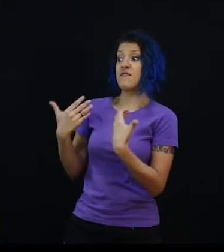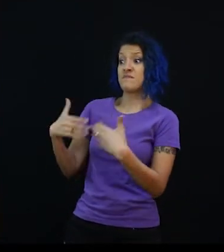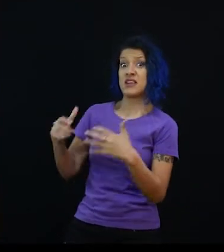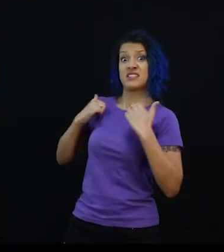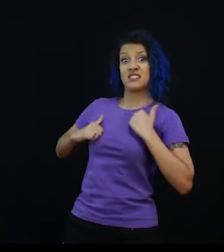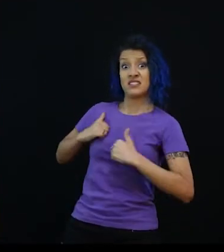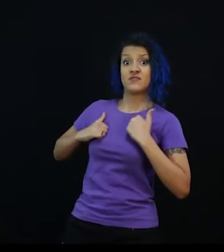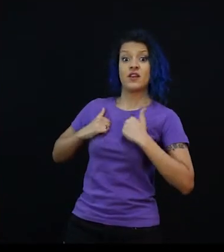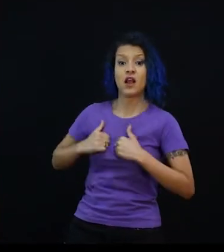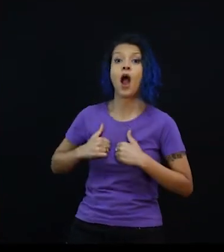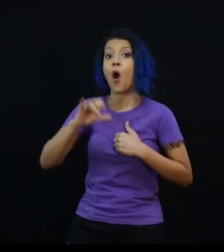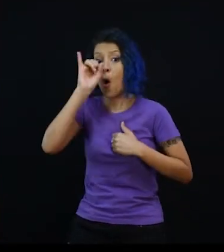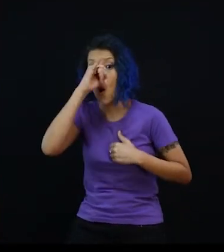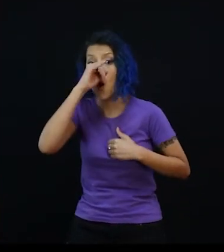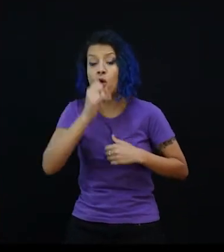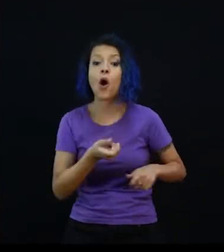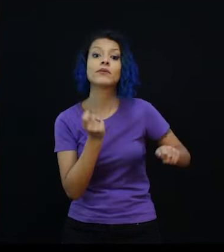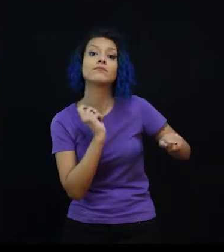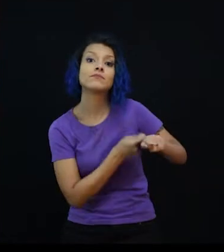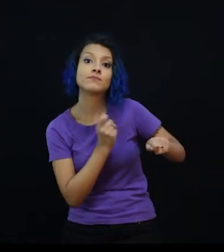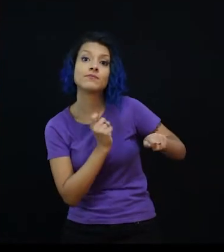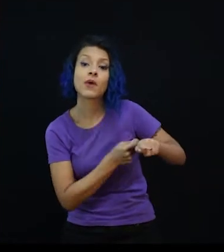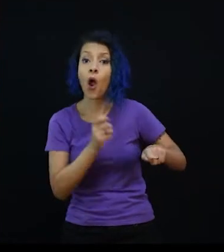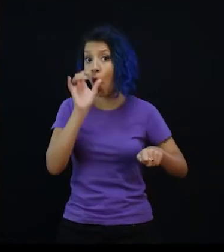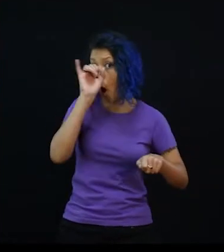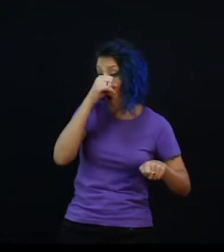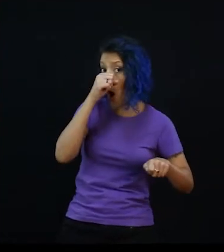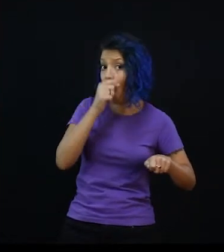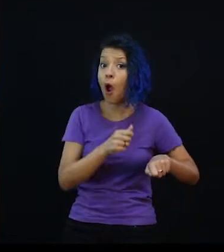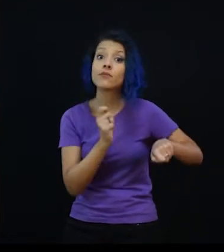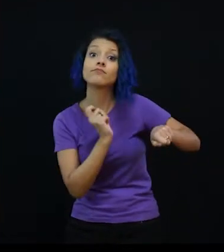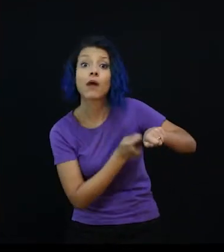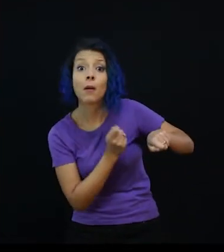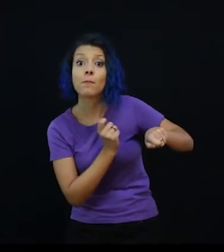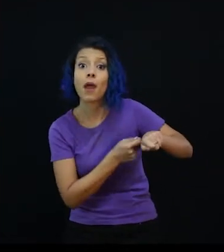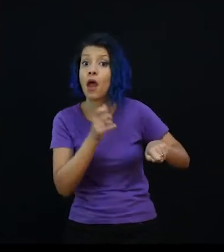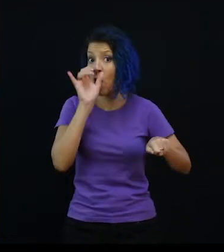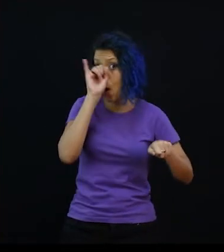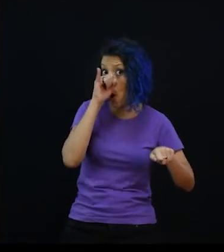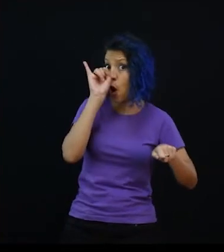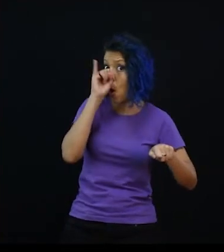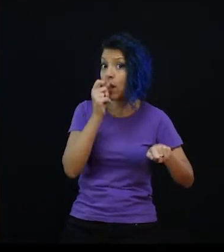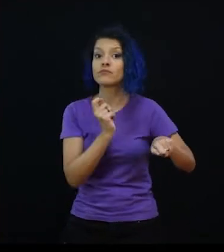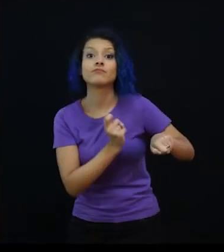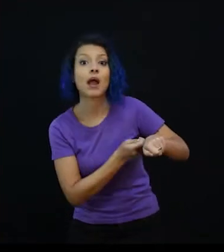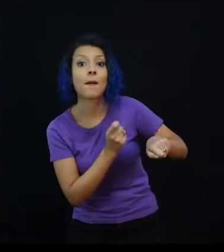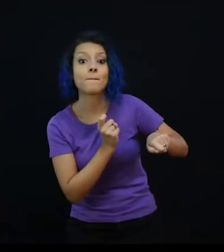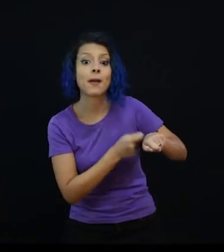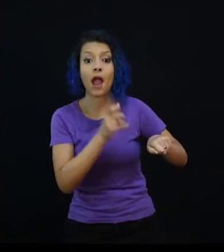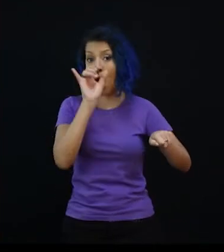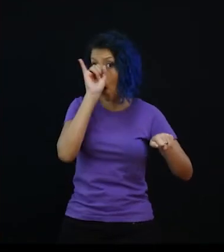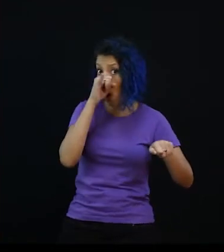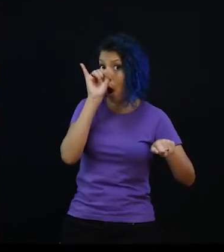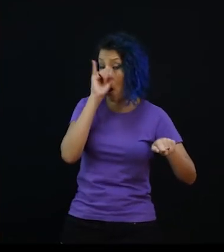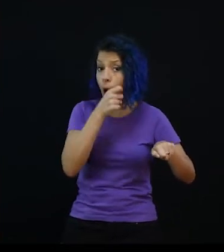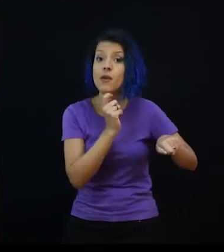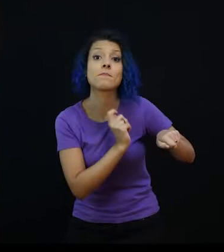e faça se esfregar. Oin oin